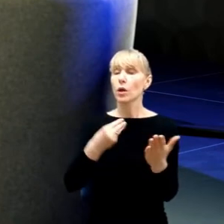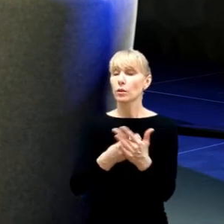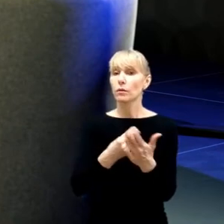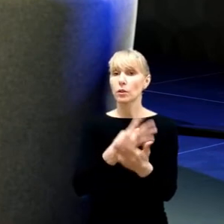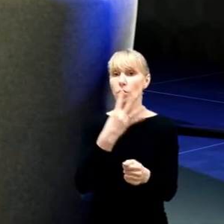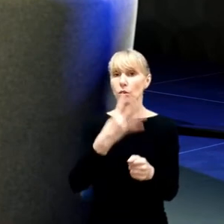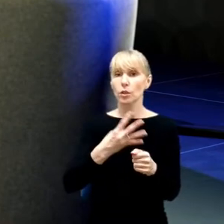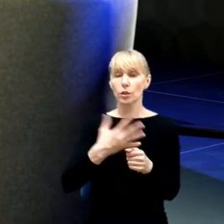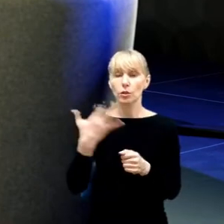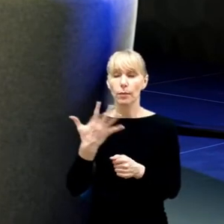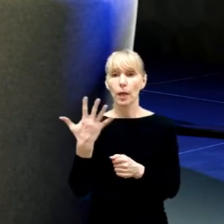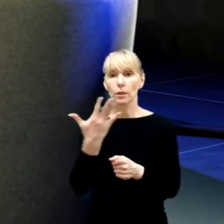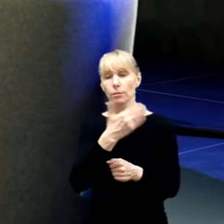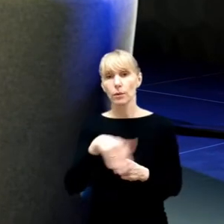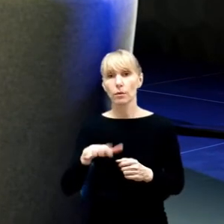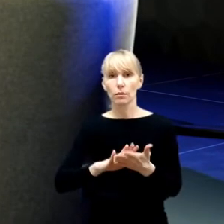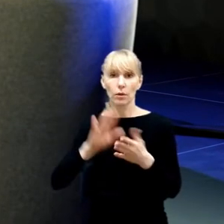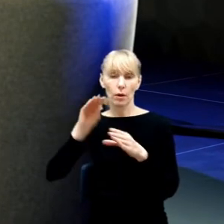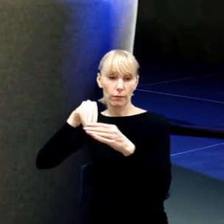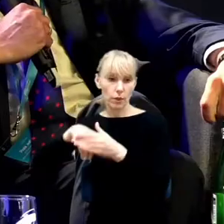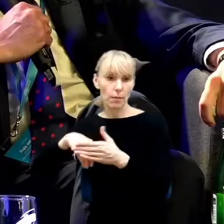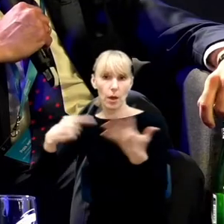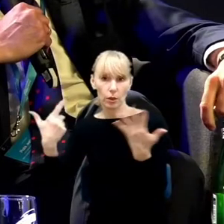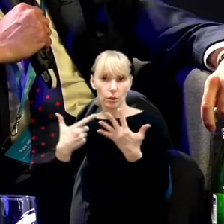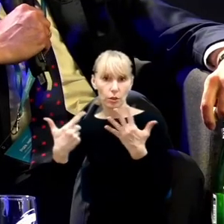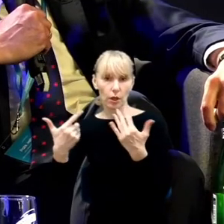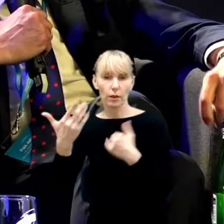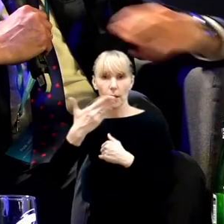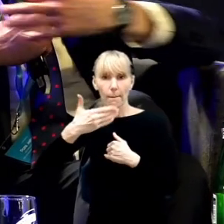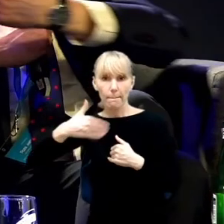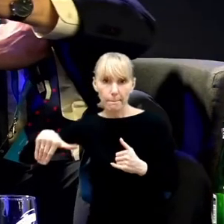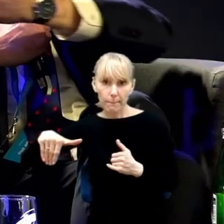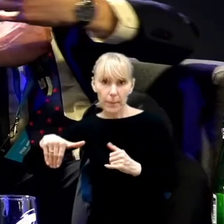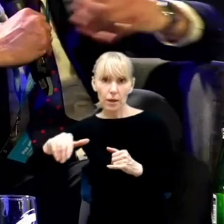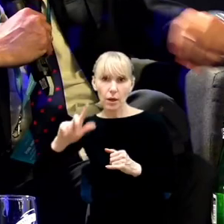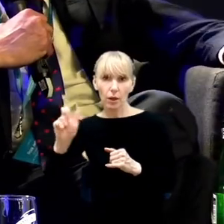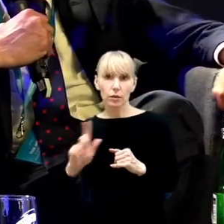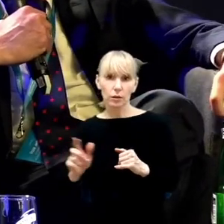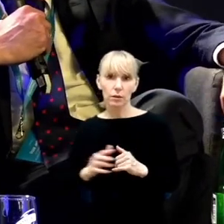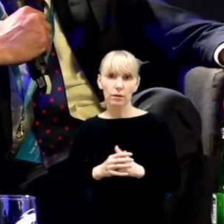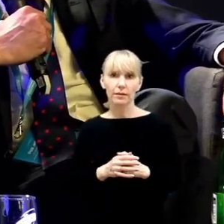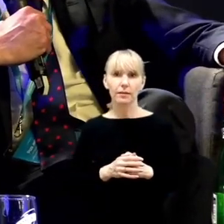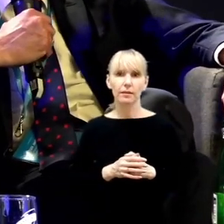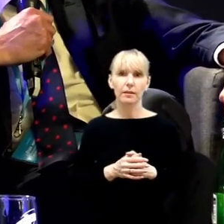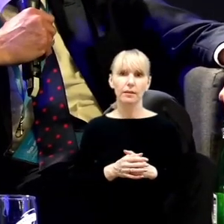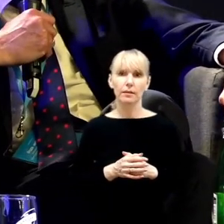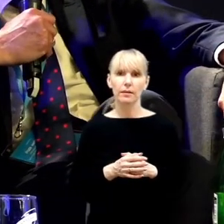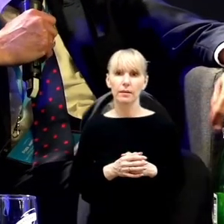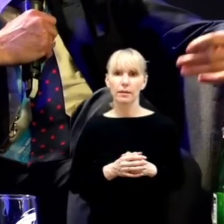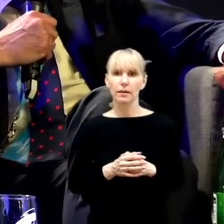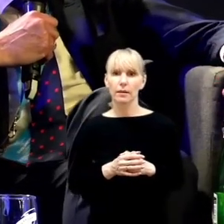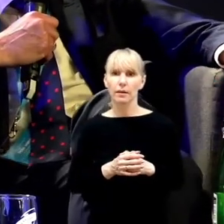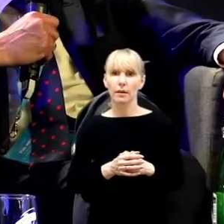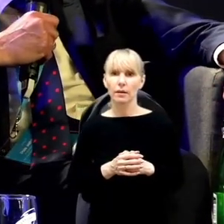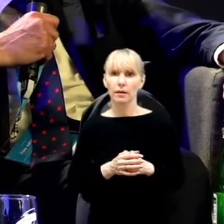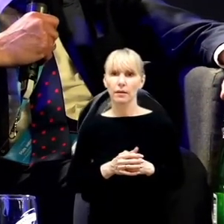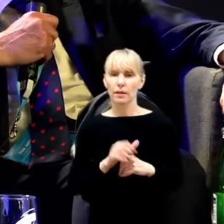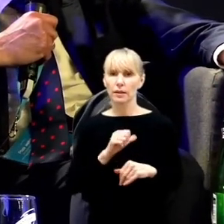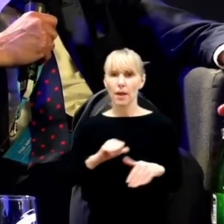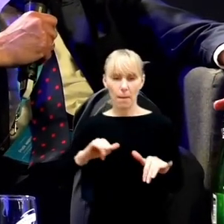znaczy raptem 7 milionów zł to też jest pokaźna suma dla nas, dla takich małych samorządów, natomiast to pokazuje,